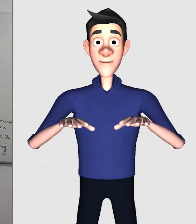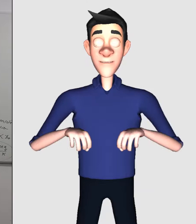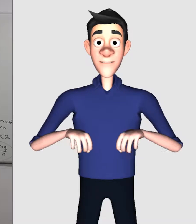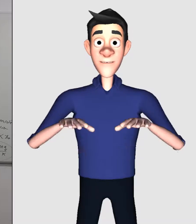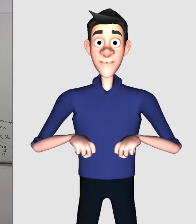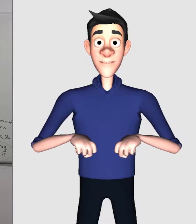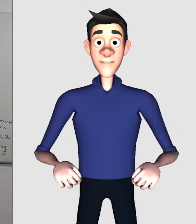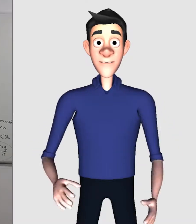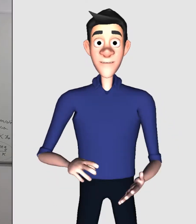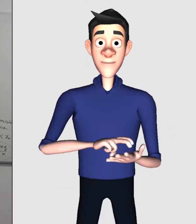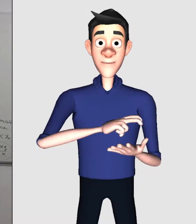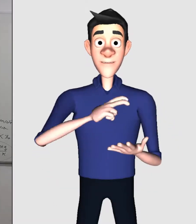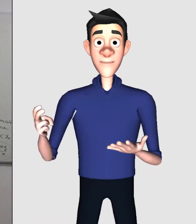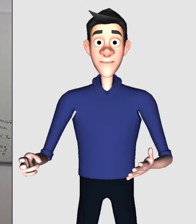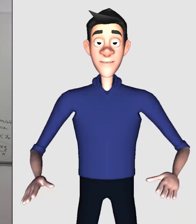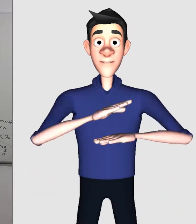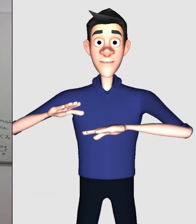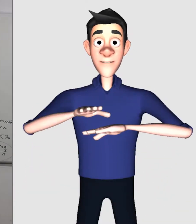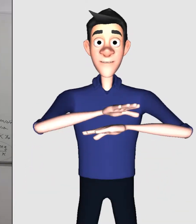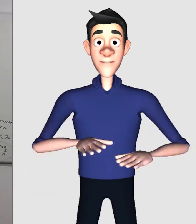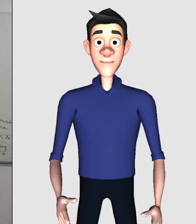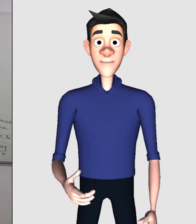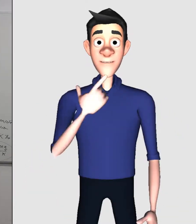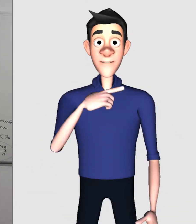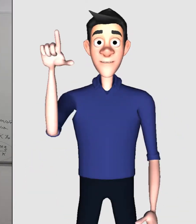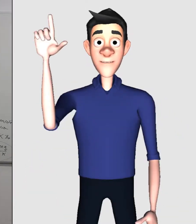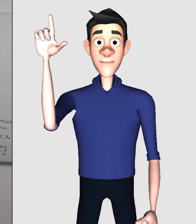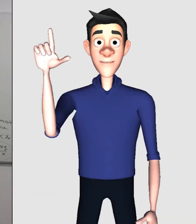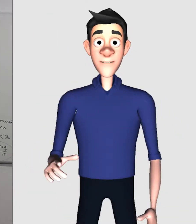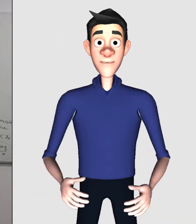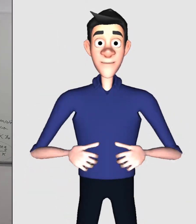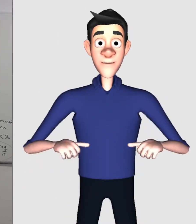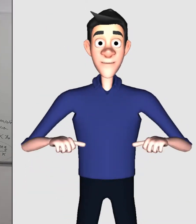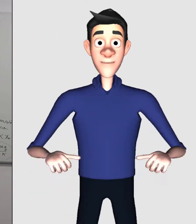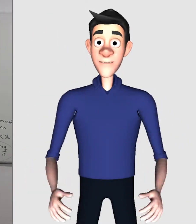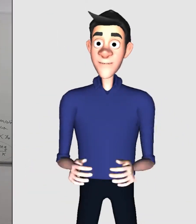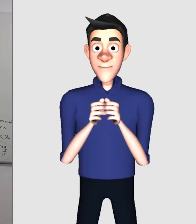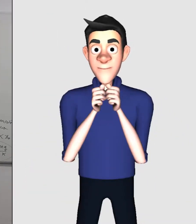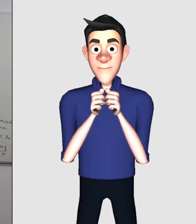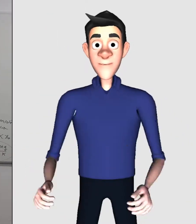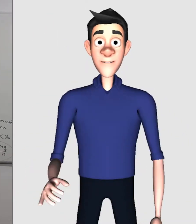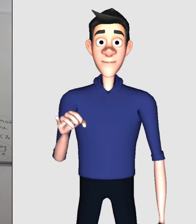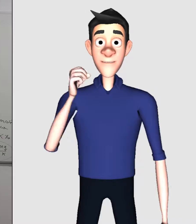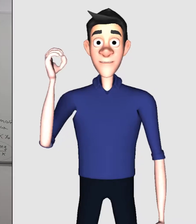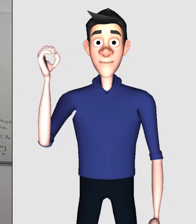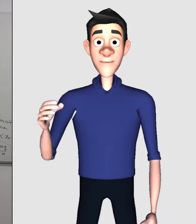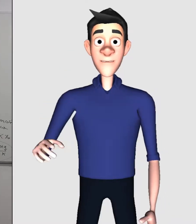Então, temos que saber qual é a velocidade com a qual esse sistema começa a oscilar